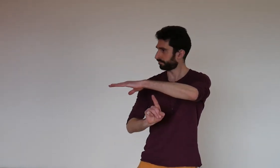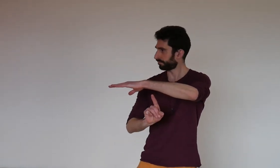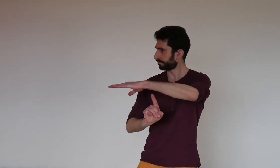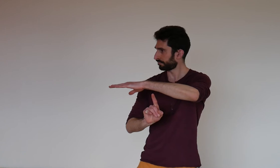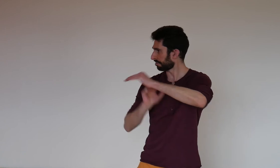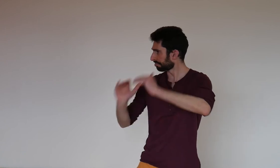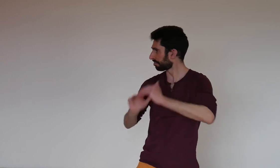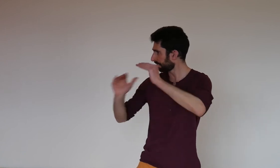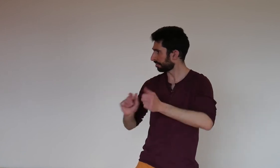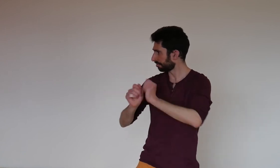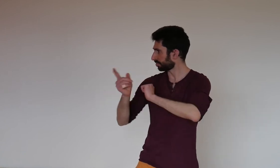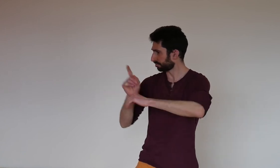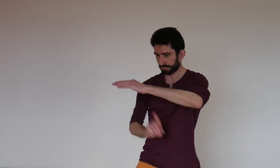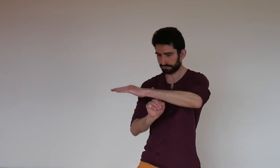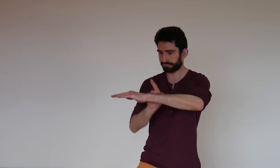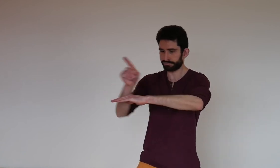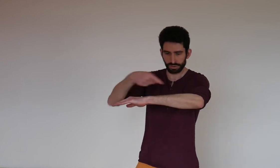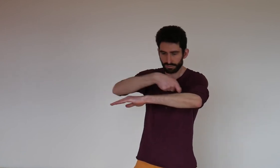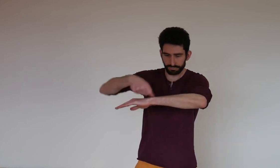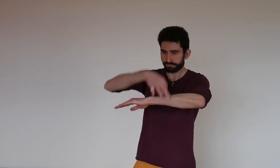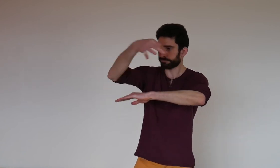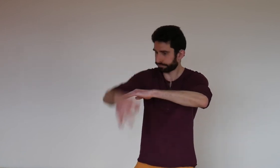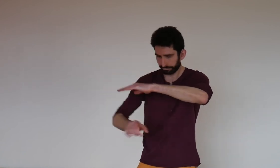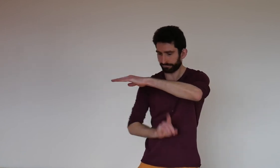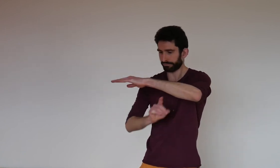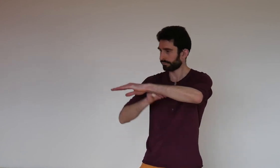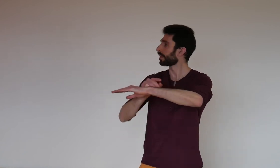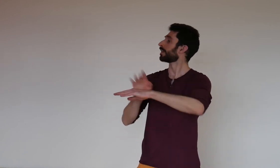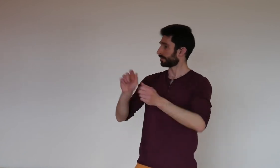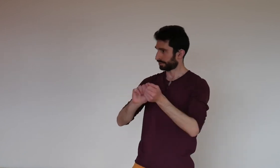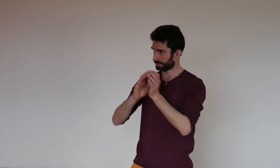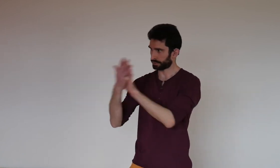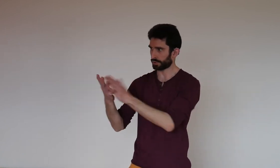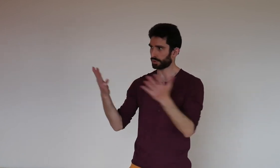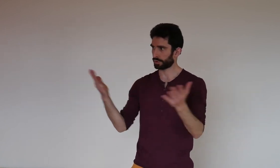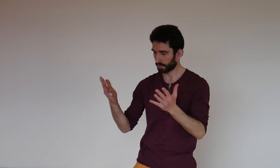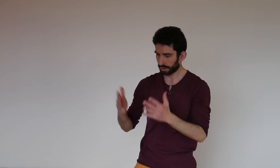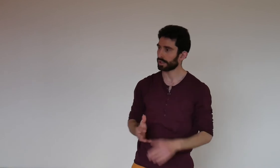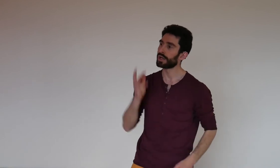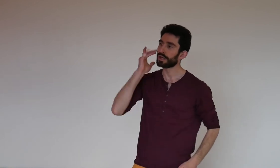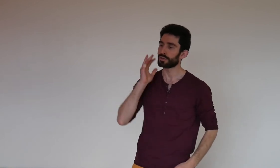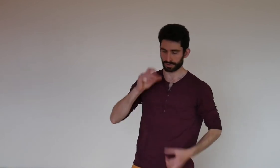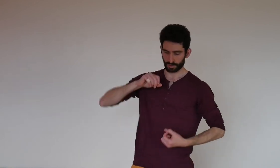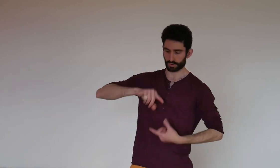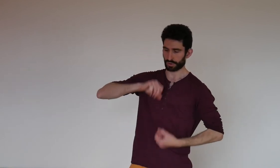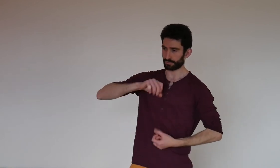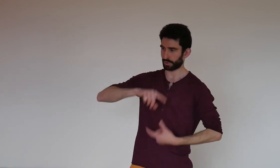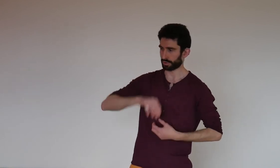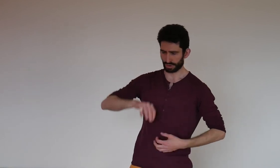n'est pas affectée par le rasage et le poil repousse à l'identique. Par contre, ce qui évolue à l'adolescence, ce sont les hormones